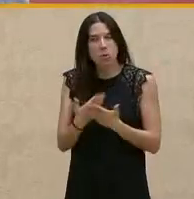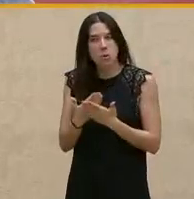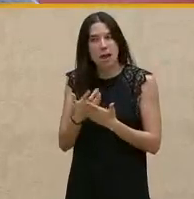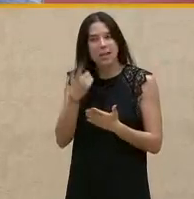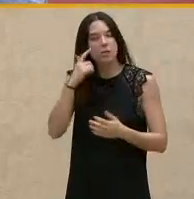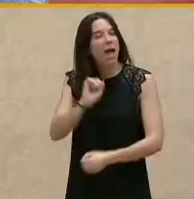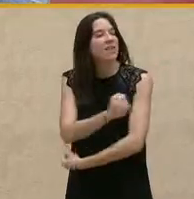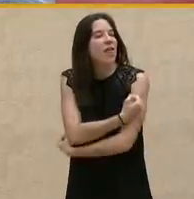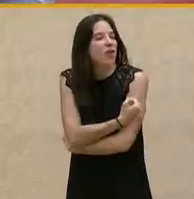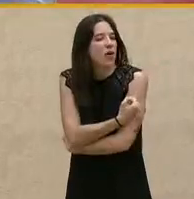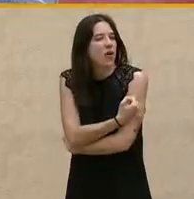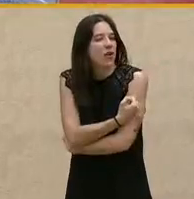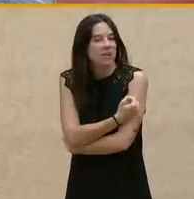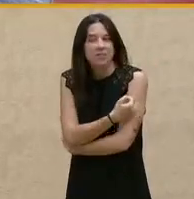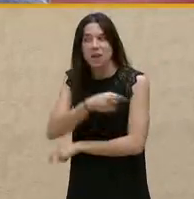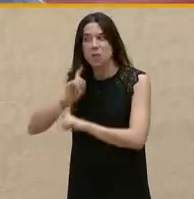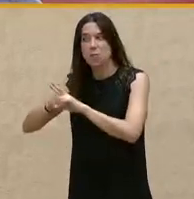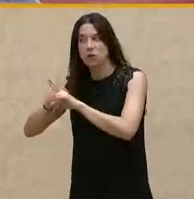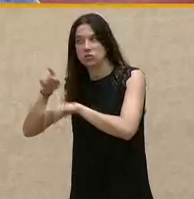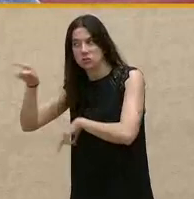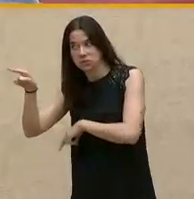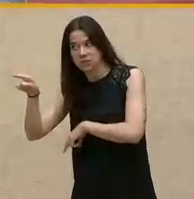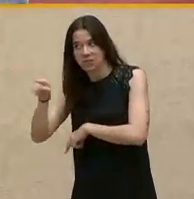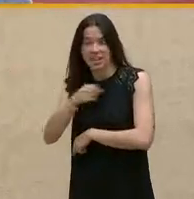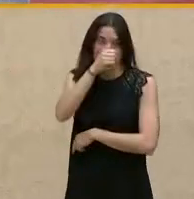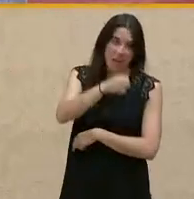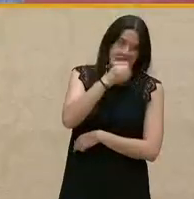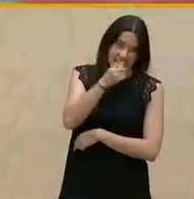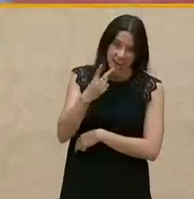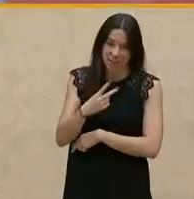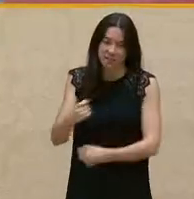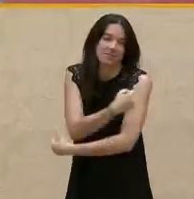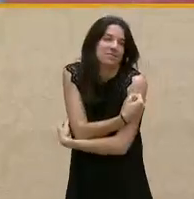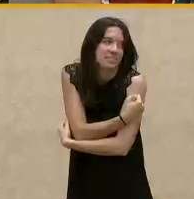nos hemos dado un diputado de Vox y un diputado socialista sin ningún problema.